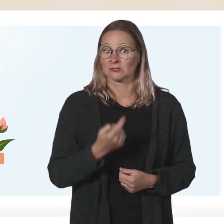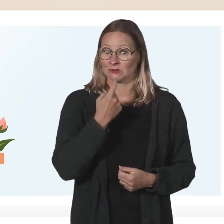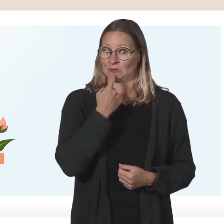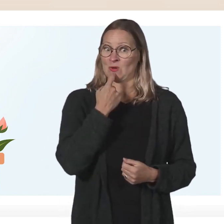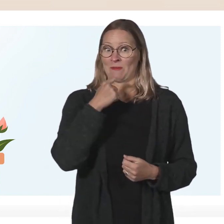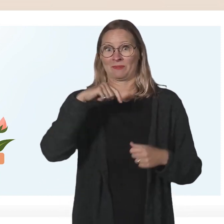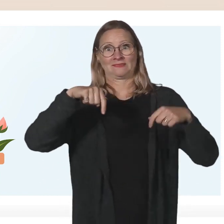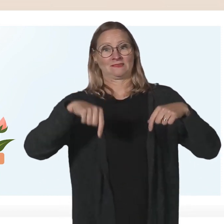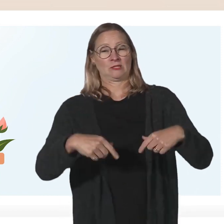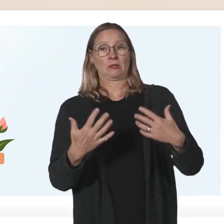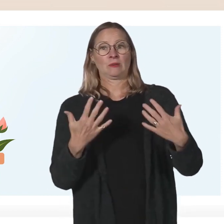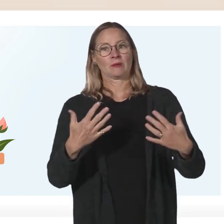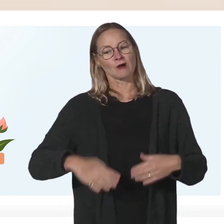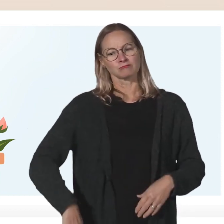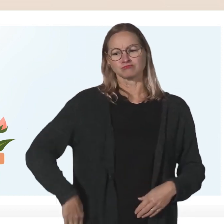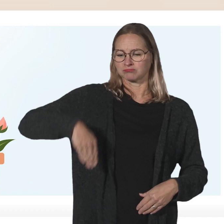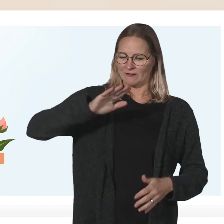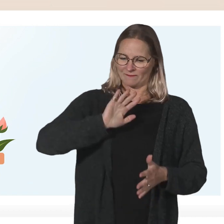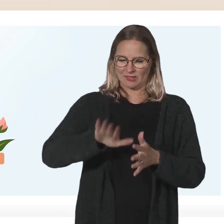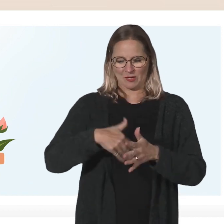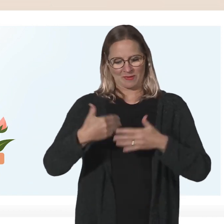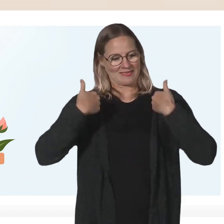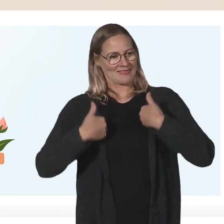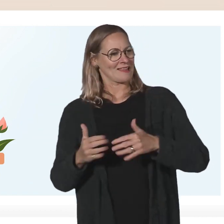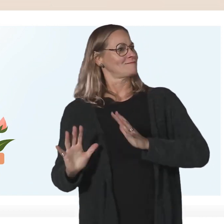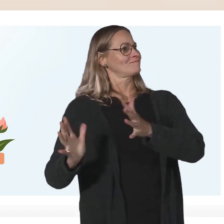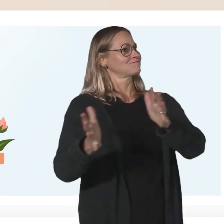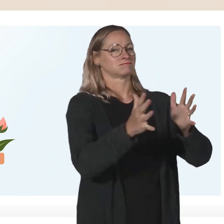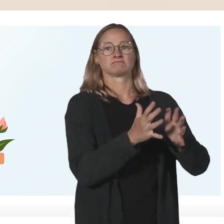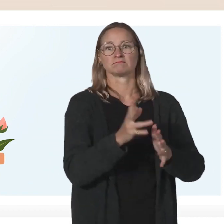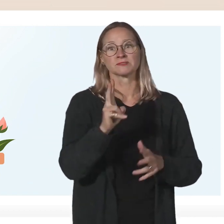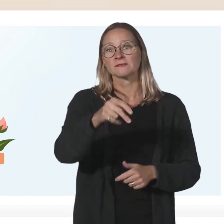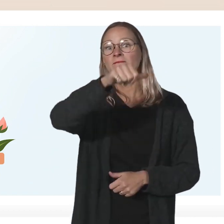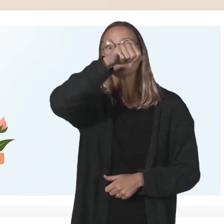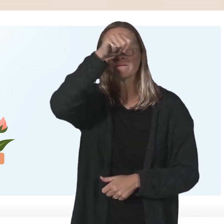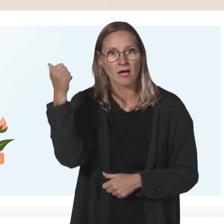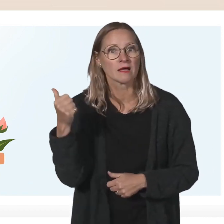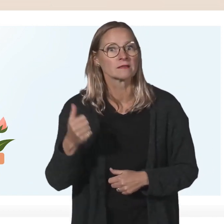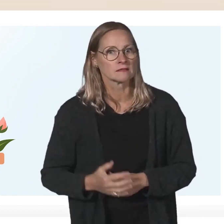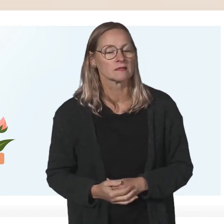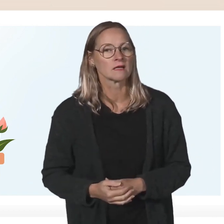Suomessa on nykyään vaikea kasvaa viittomakieliseksi.